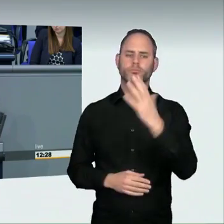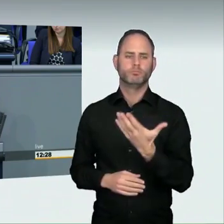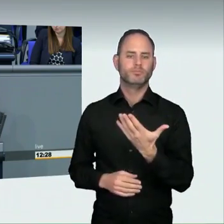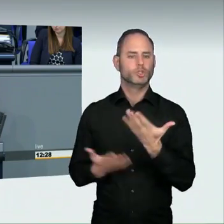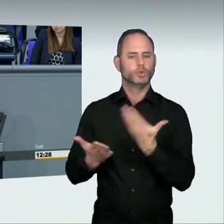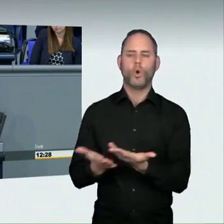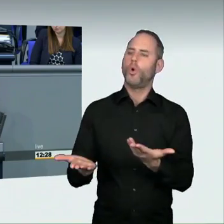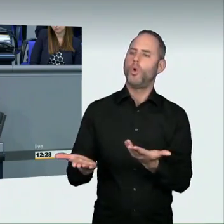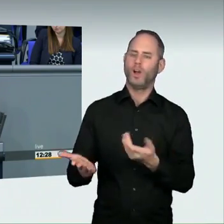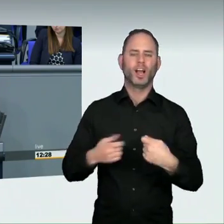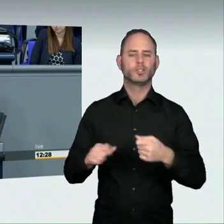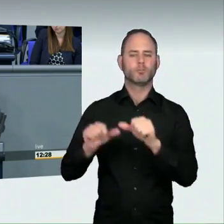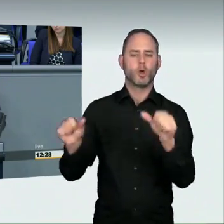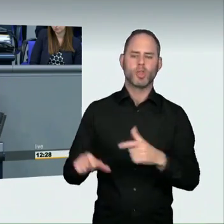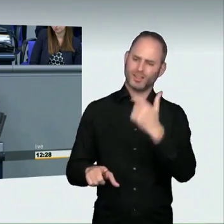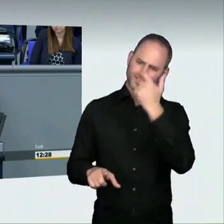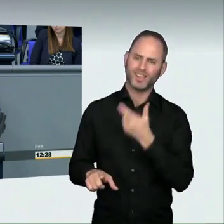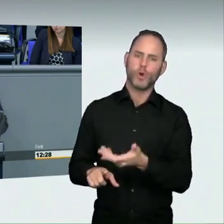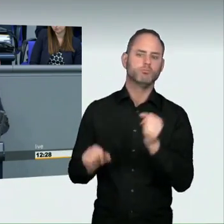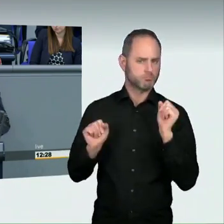was in diesem Land rechtlich auch möglich ist. Wir müssen uns